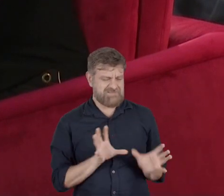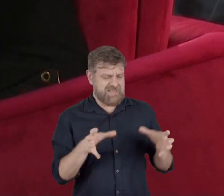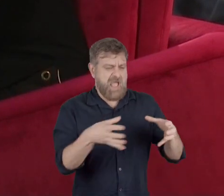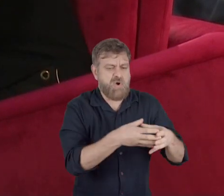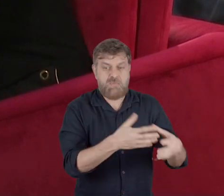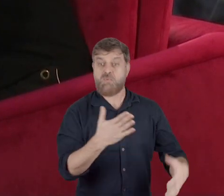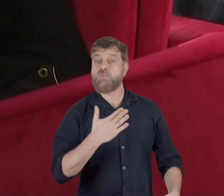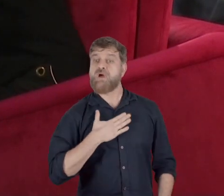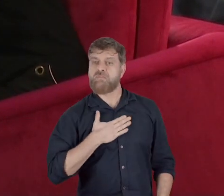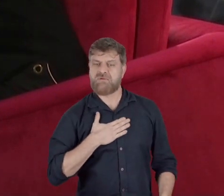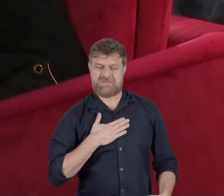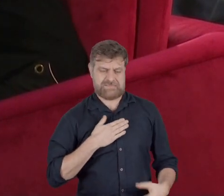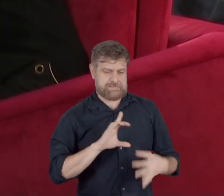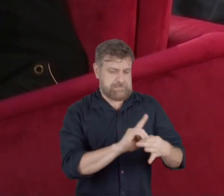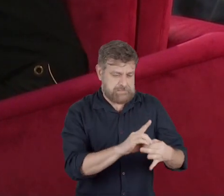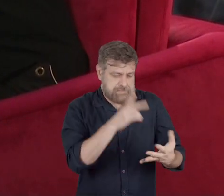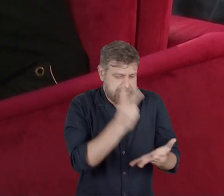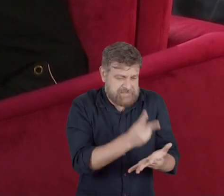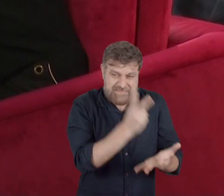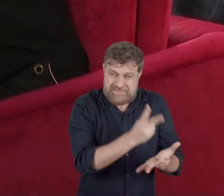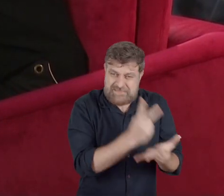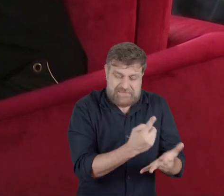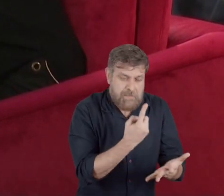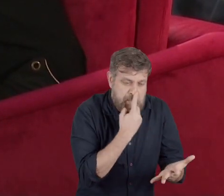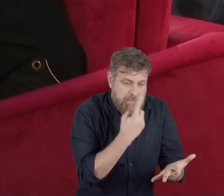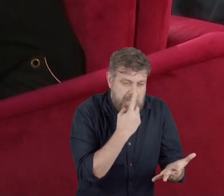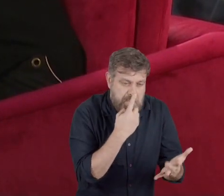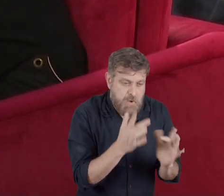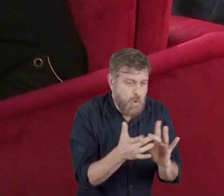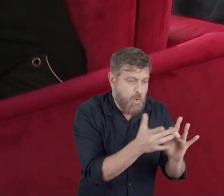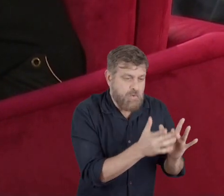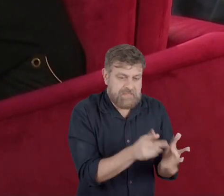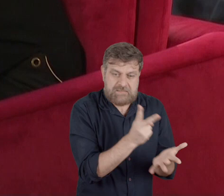E uma pertence exagerada, onde eu só posso falar com os meus?